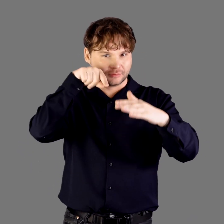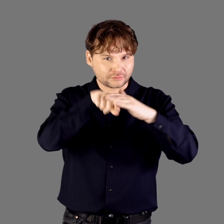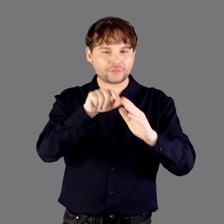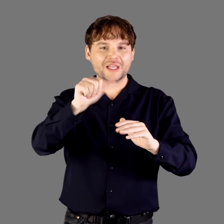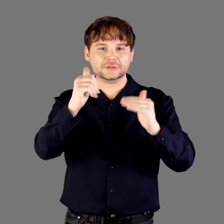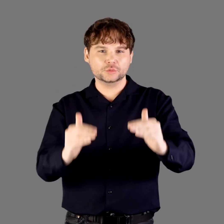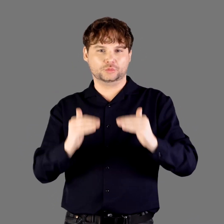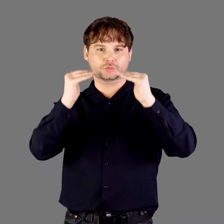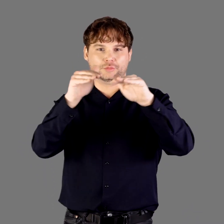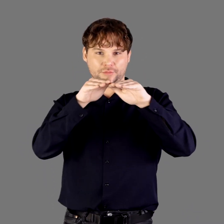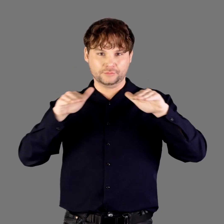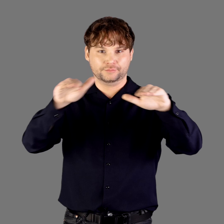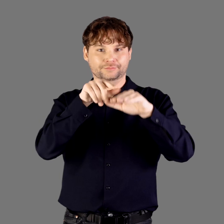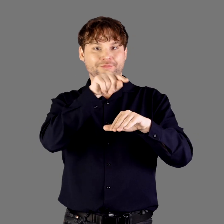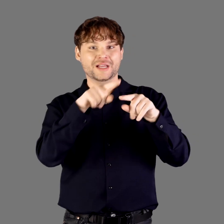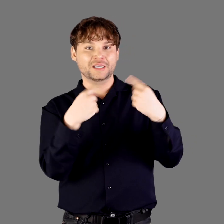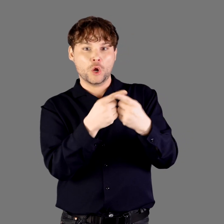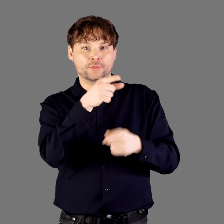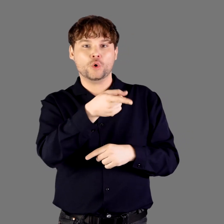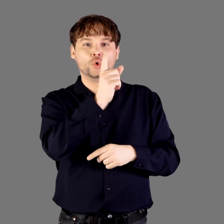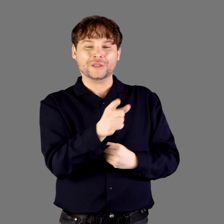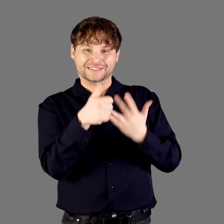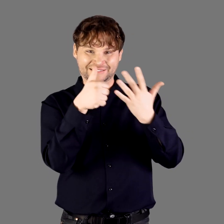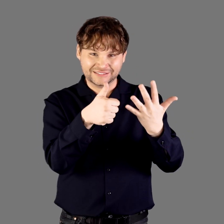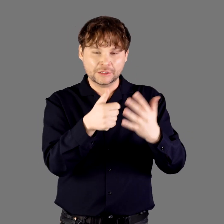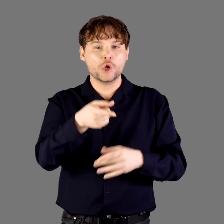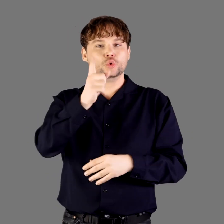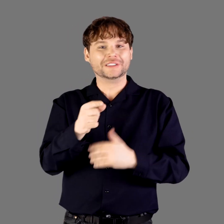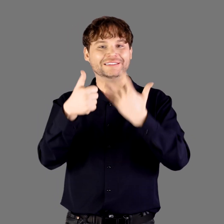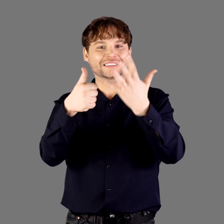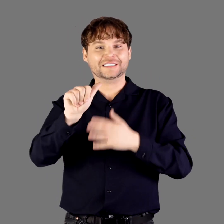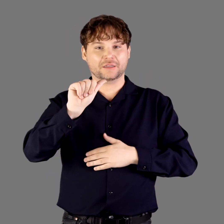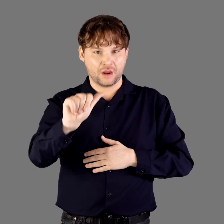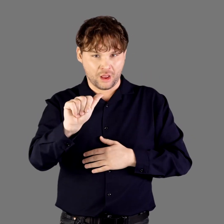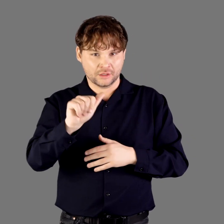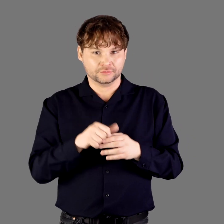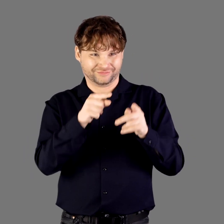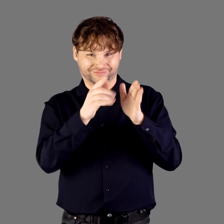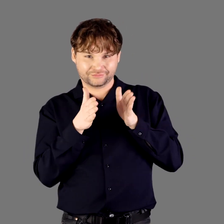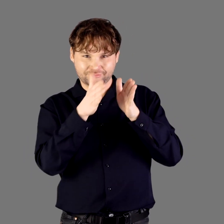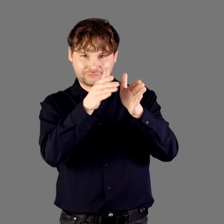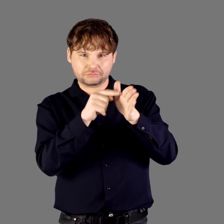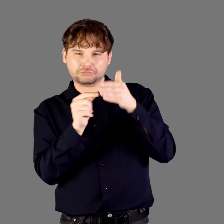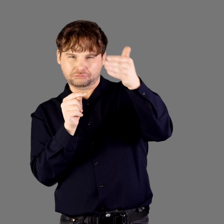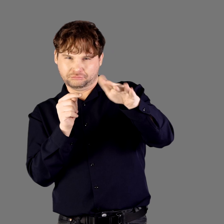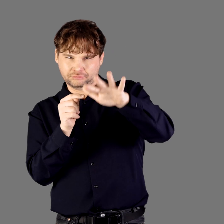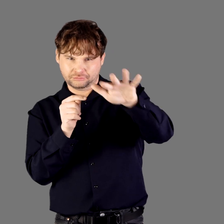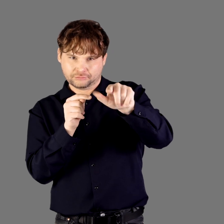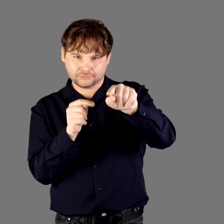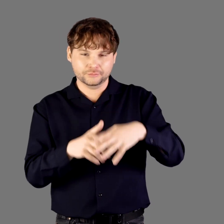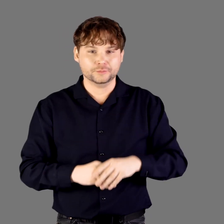Sie befand sich im ersten Obergeschoss in den Räumen 106 und 106a des hinteren Traktes.